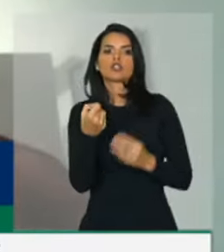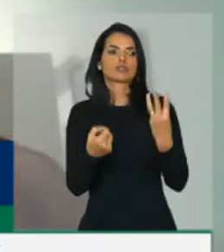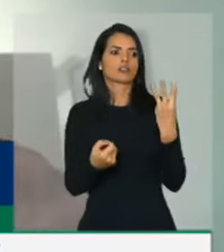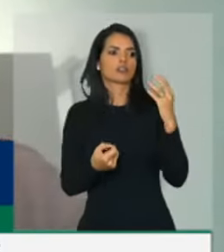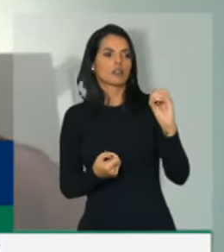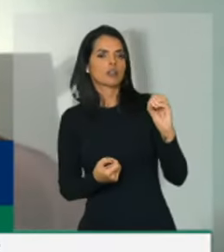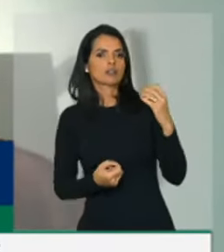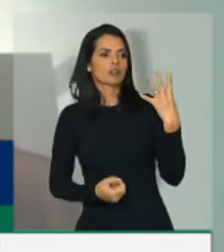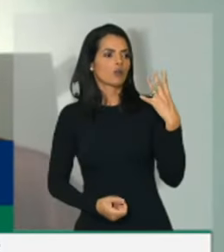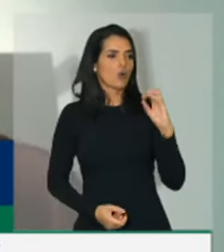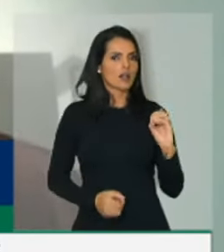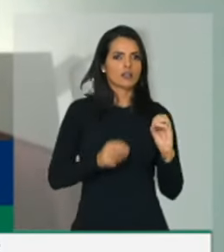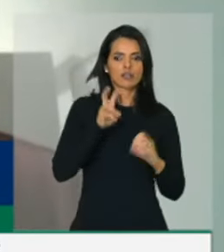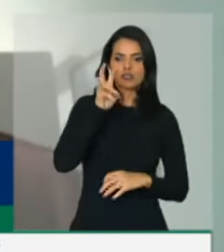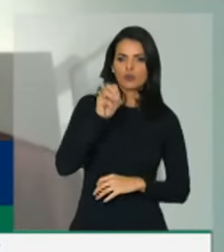CONTRATADOS PELO SUS, ELE